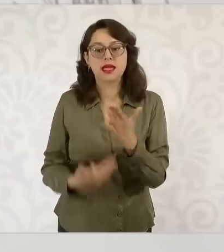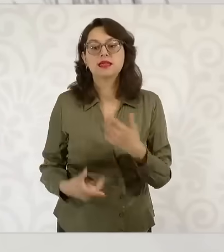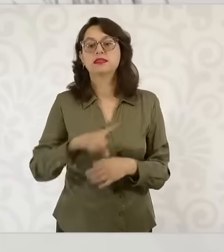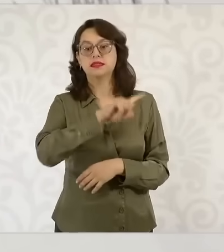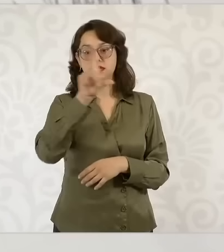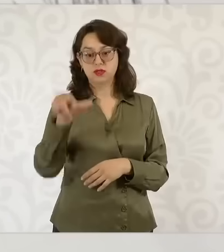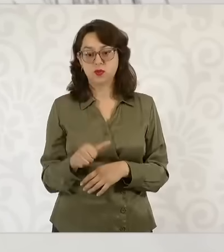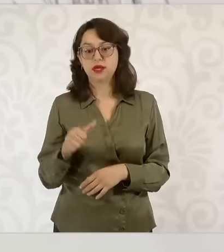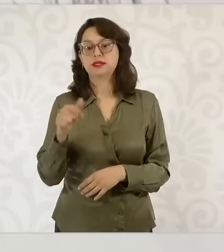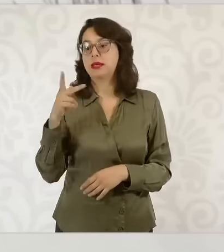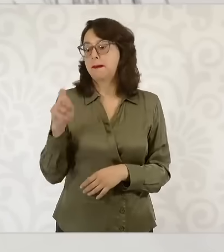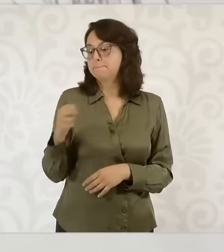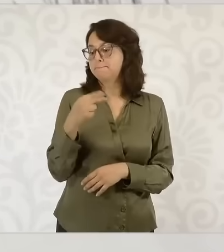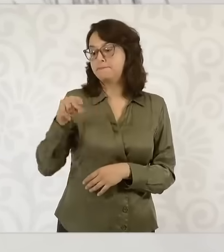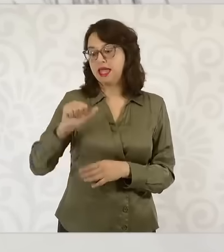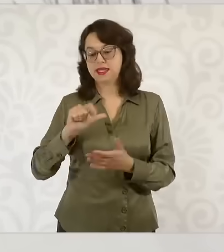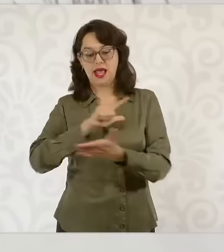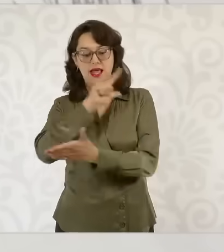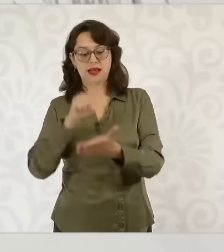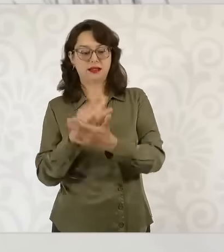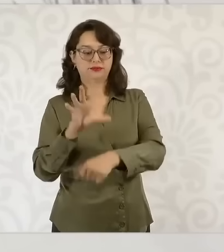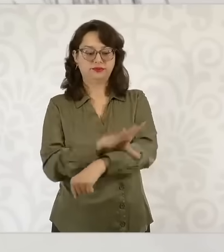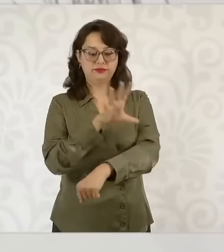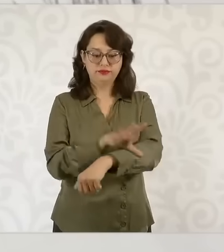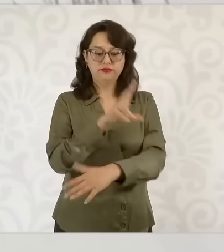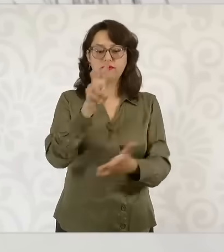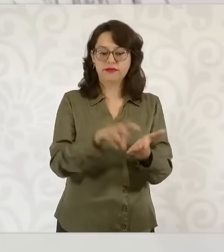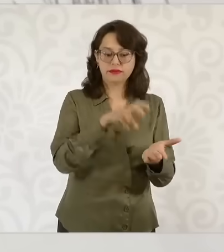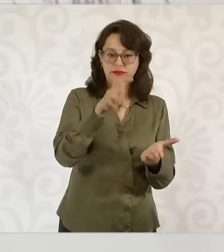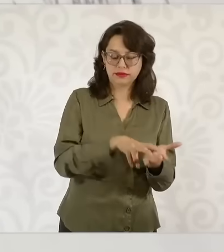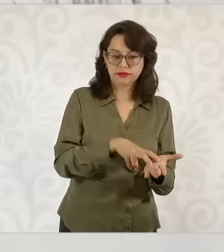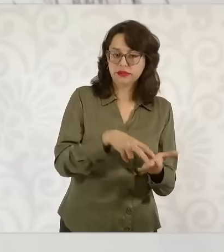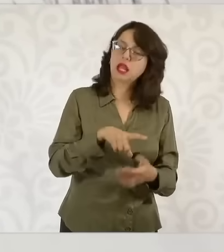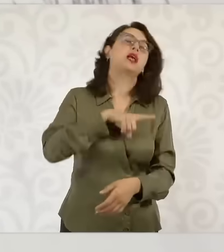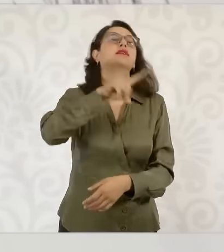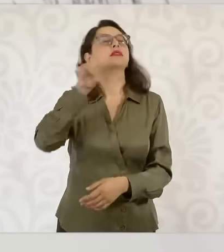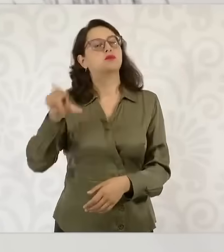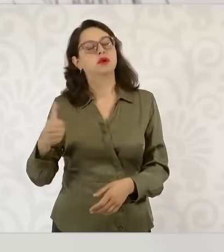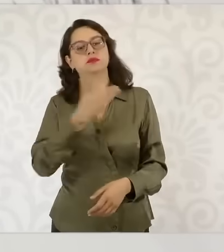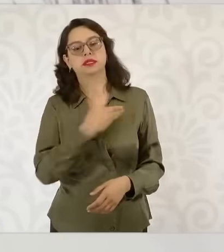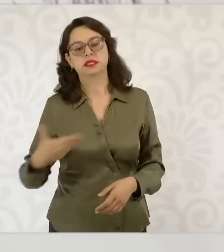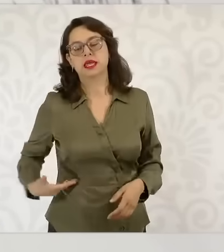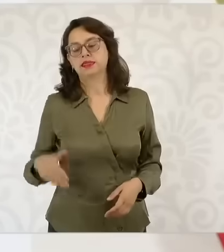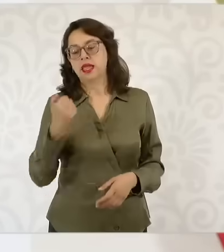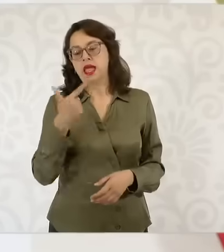de Peña, después vino la reforma eléctrica que nosotros hicimos y en la reforma eléctrica de